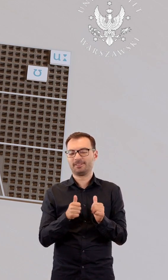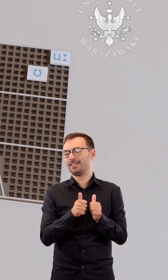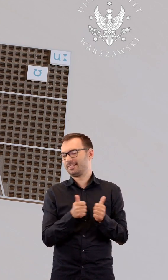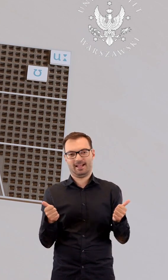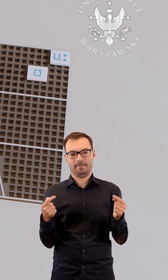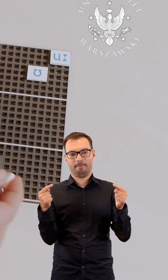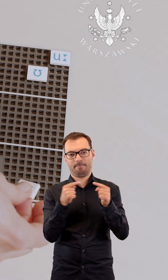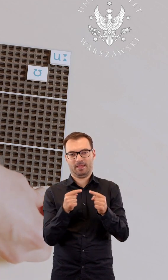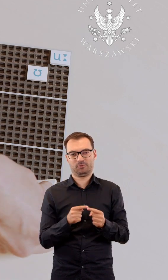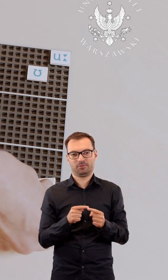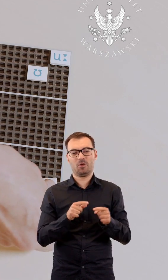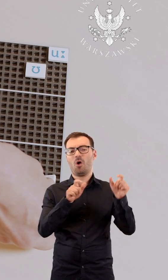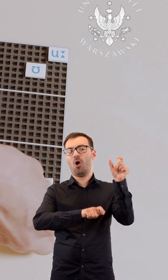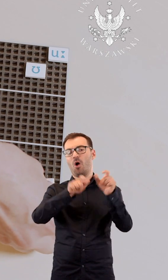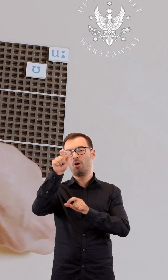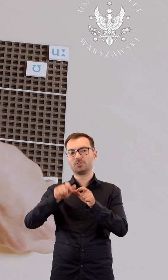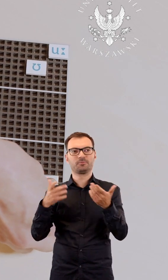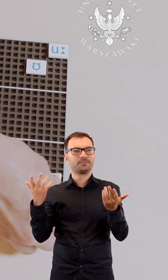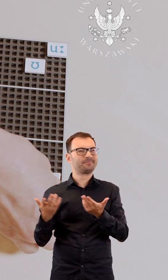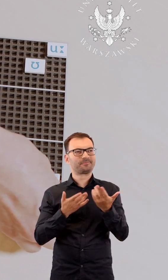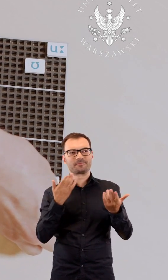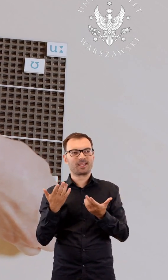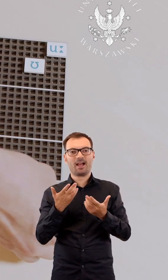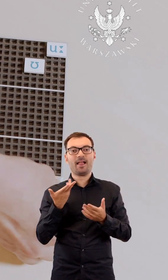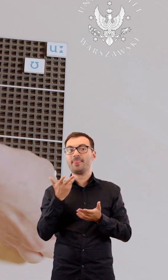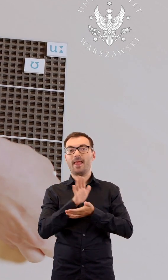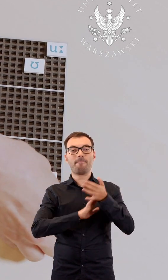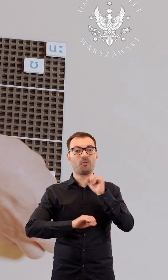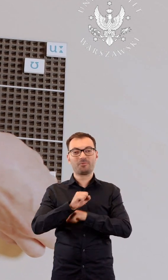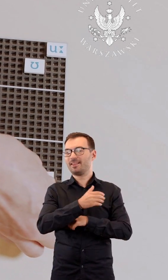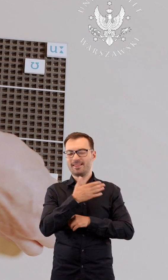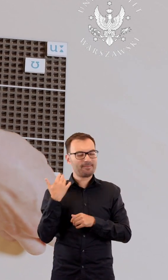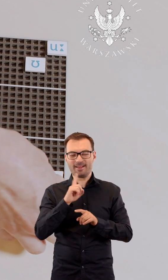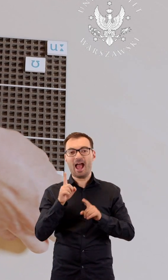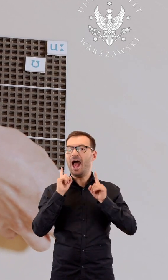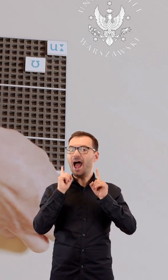także w edukacji z osobami, które nie mają niepełnosprawności,